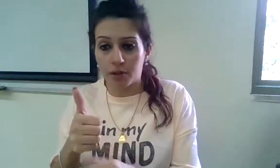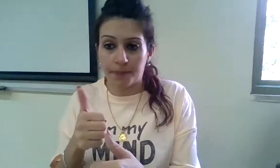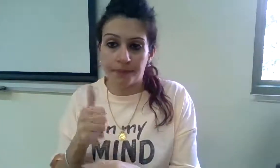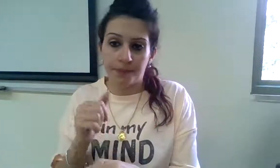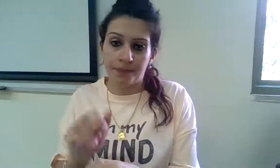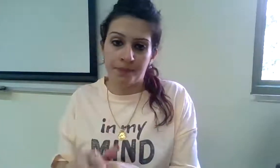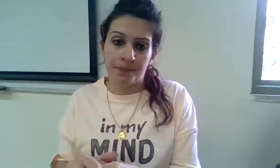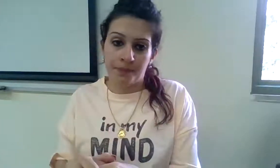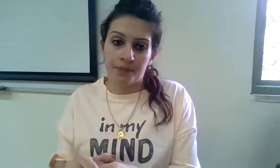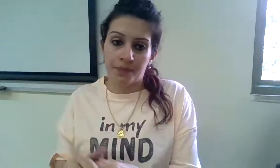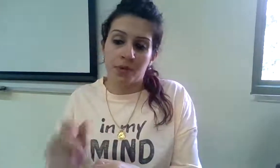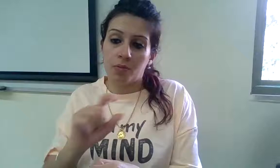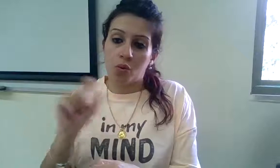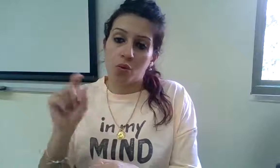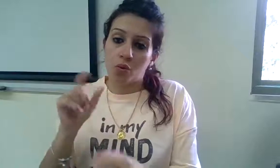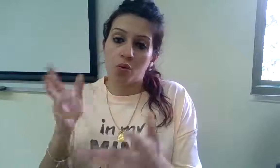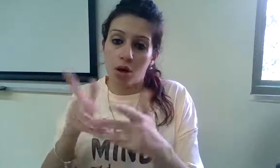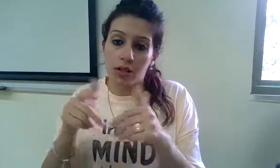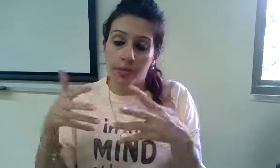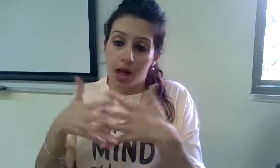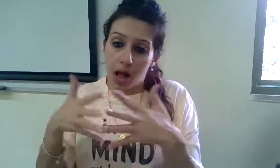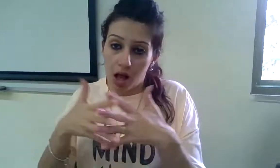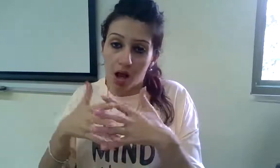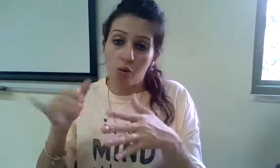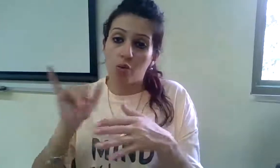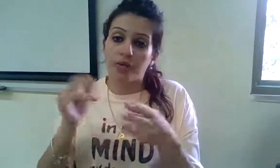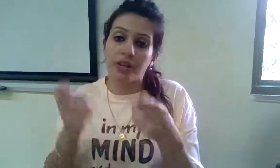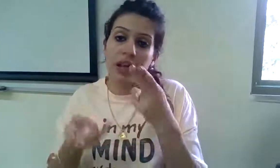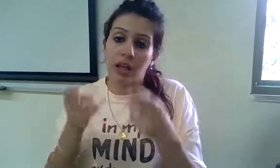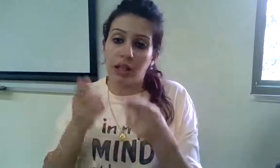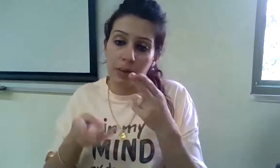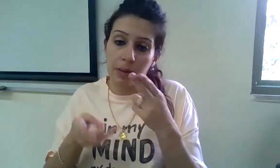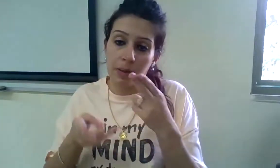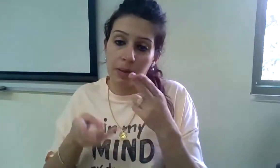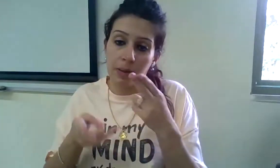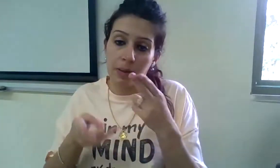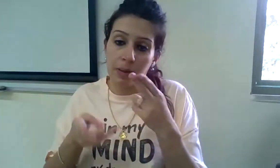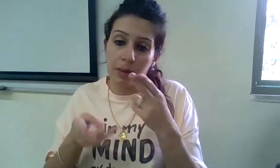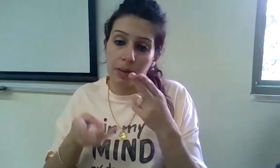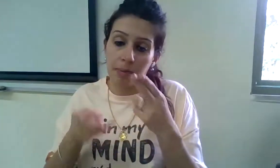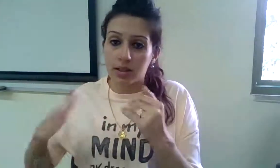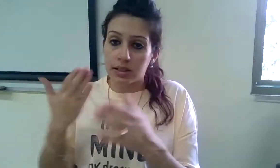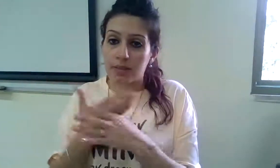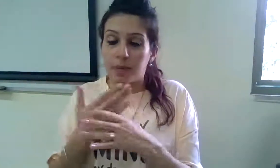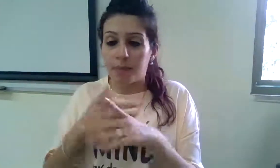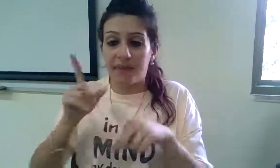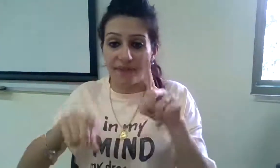وكذلك يجب أن لا أنسى التقييم الضروري للمعلمين